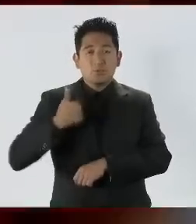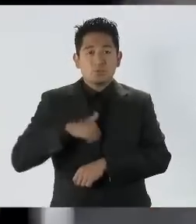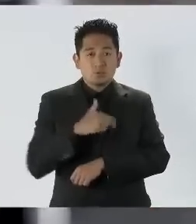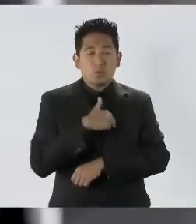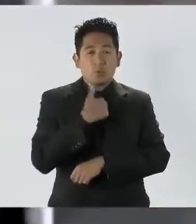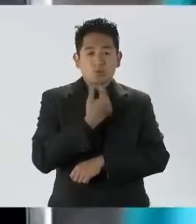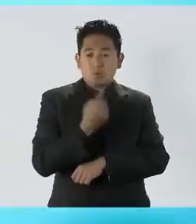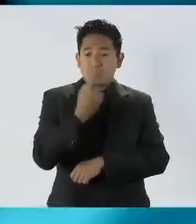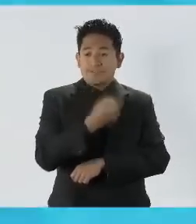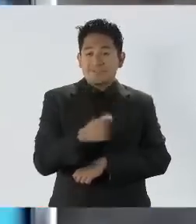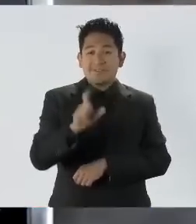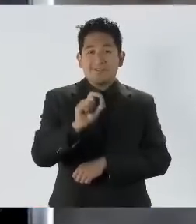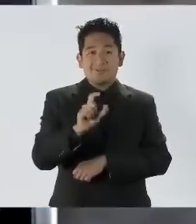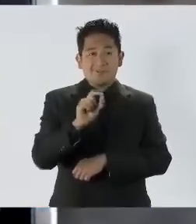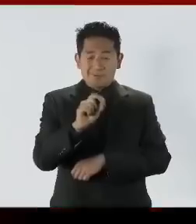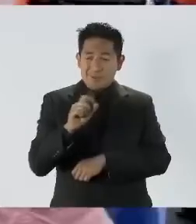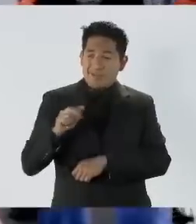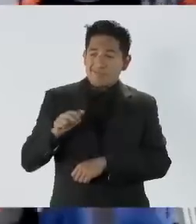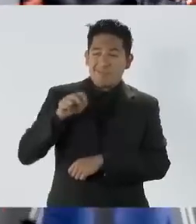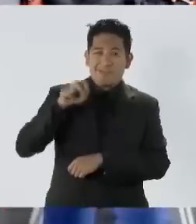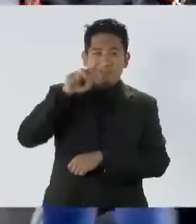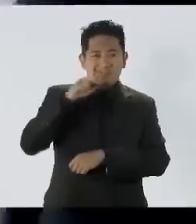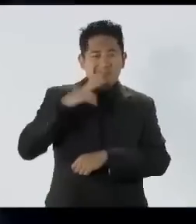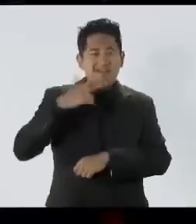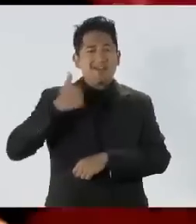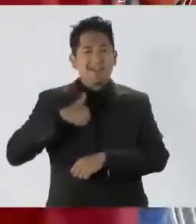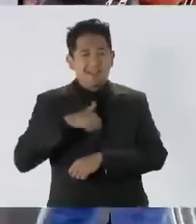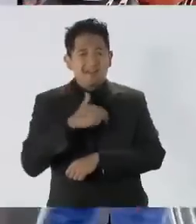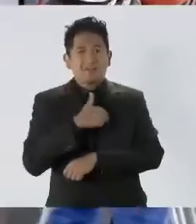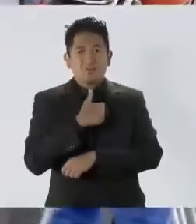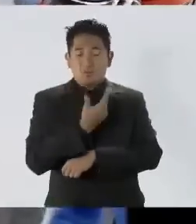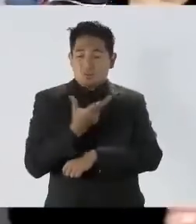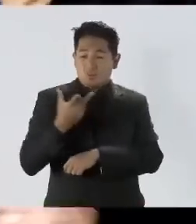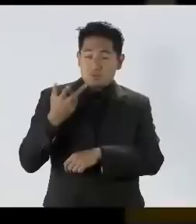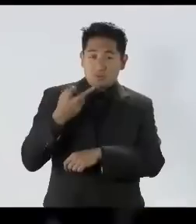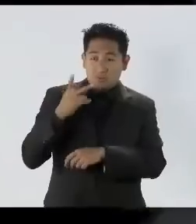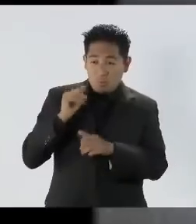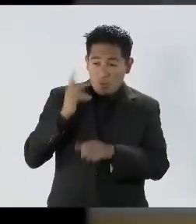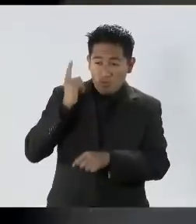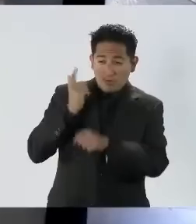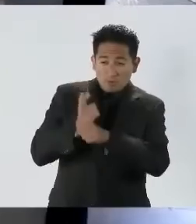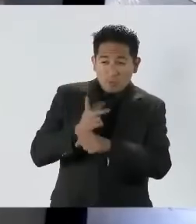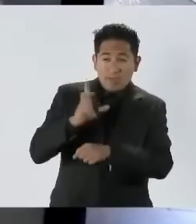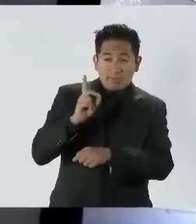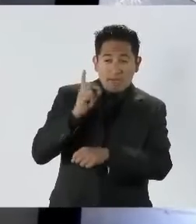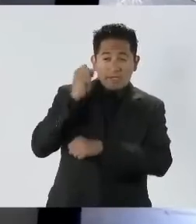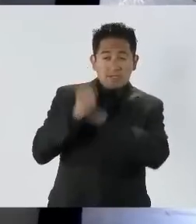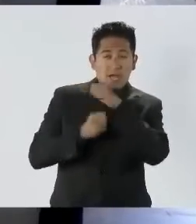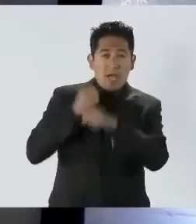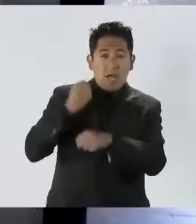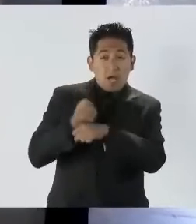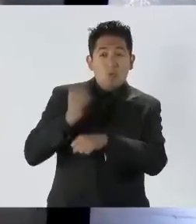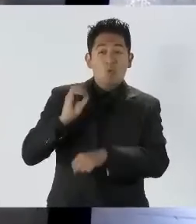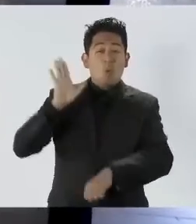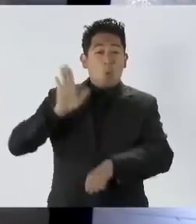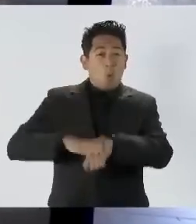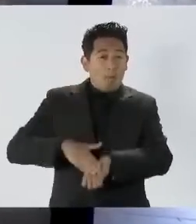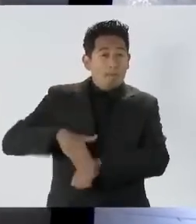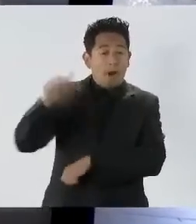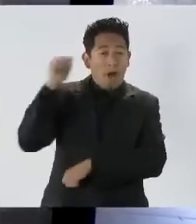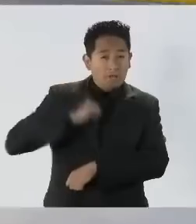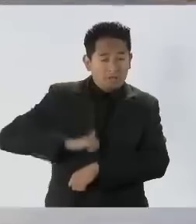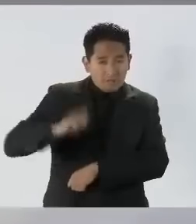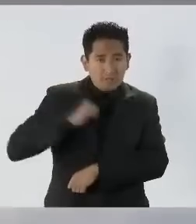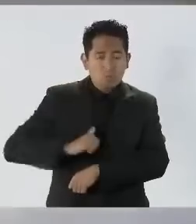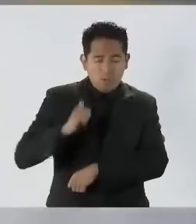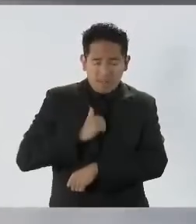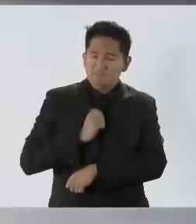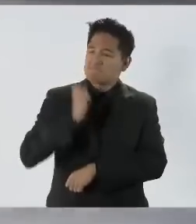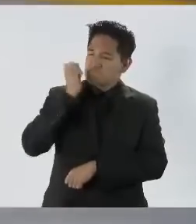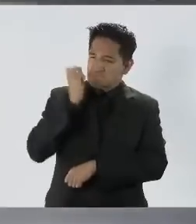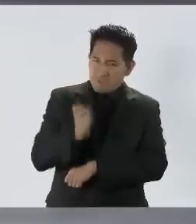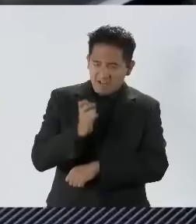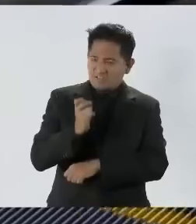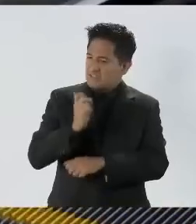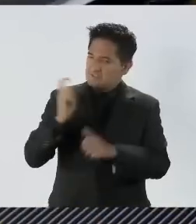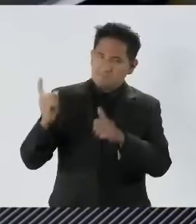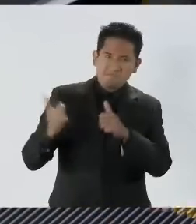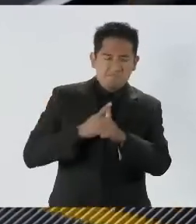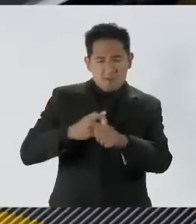más todas aquellas que tengan más de 30 años y así Seguiremos trabajando para renovar el